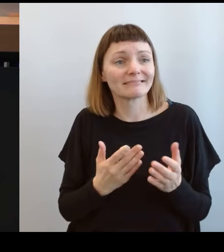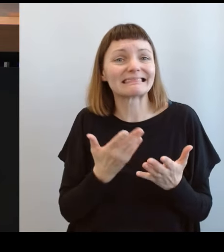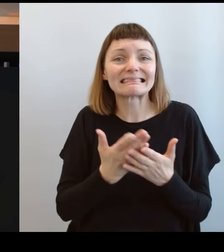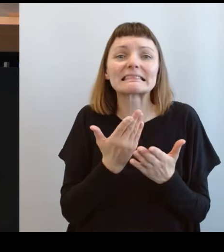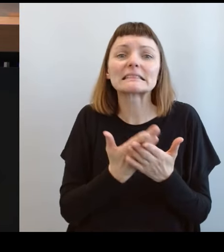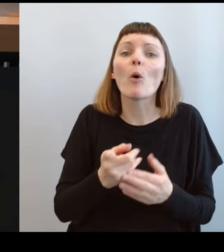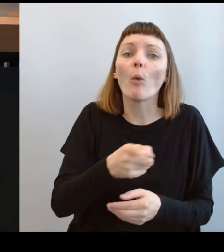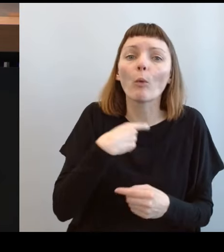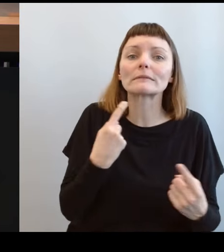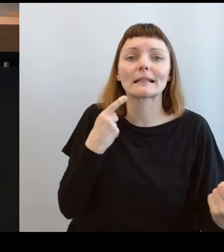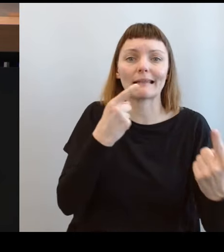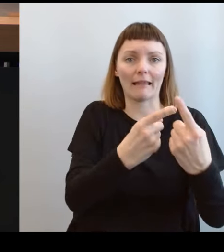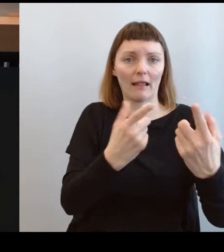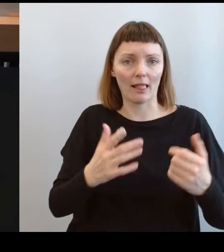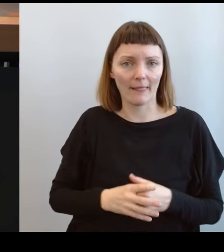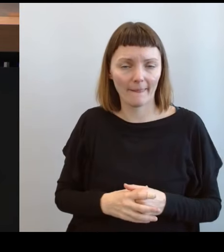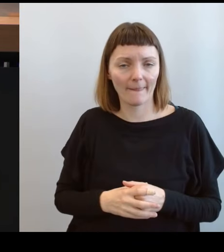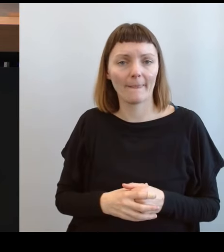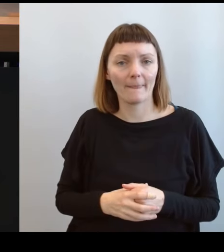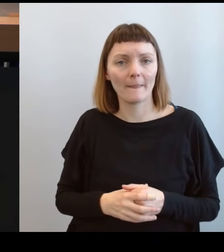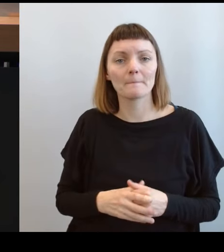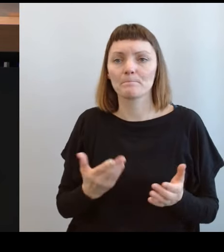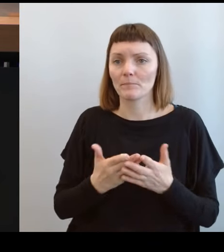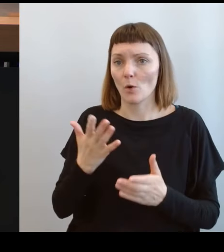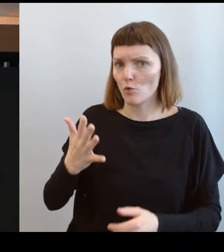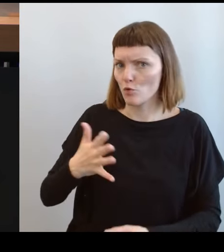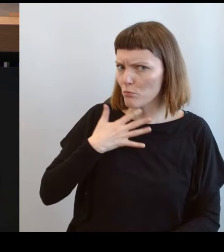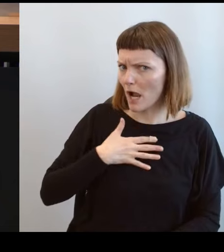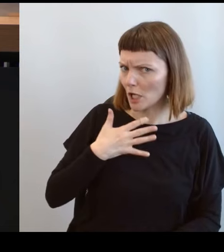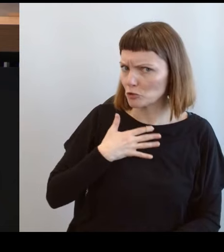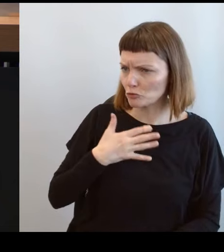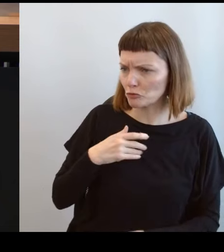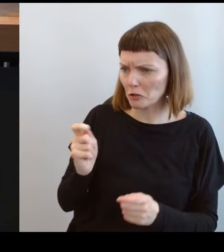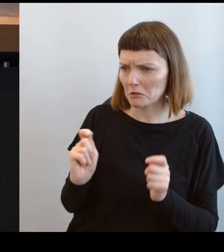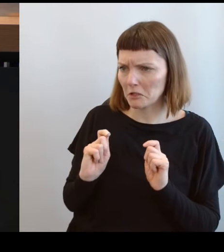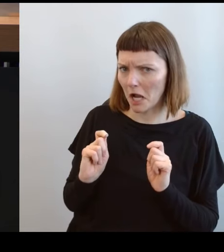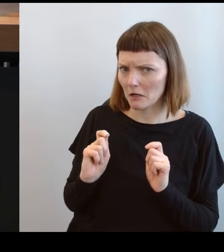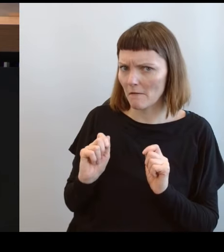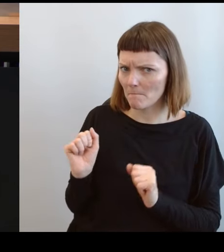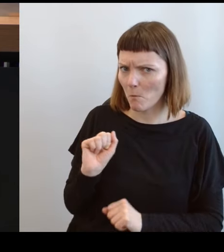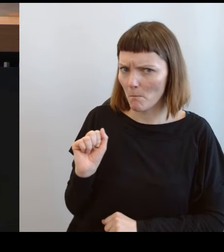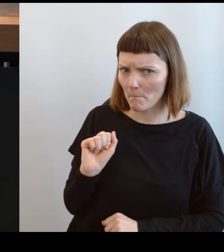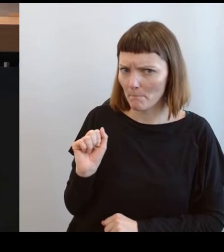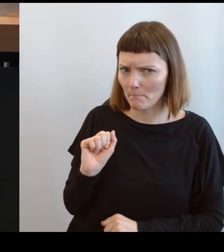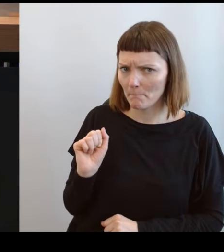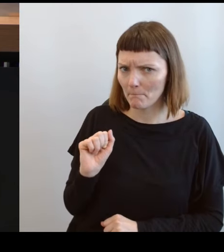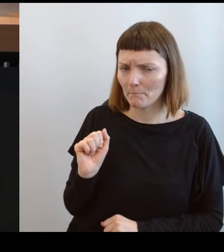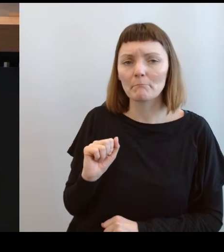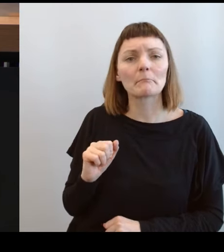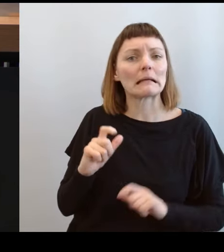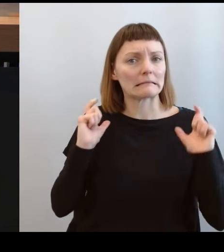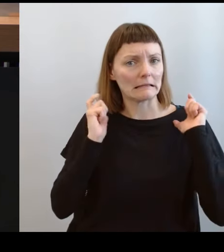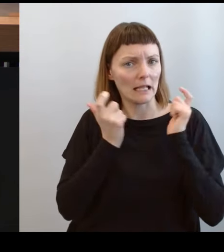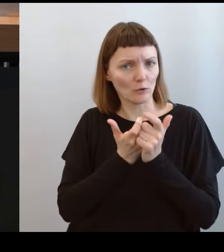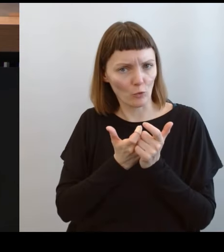Thema aufgenommen haben, weil eben tatsächlich beispielsweise unsere Senatorin Kiziltepe genau dieses Projekt angekündigt hat.